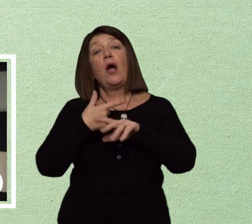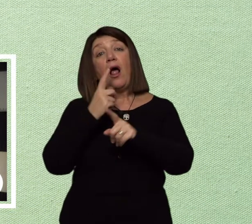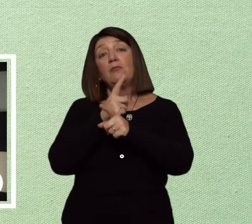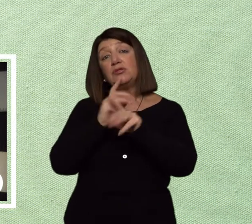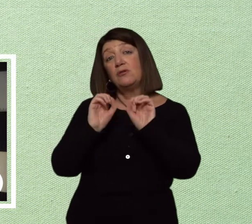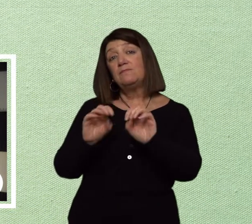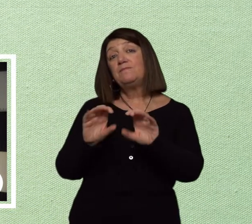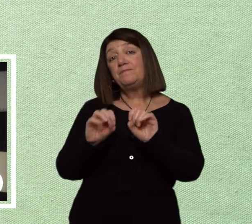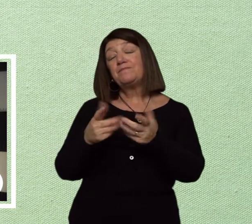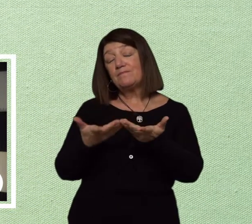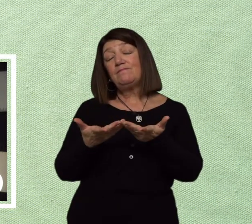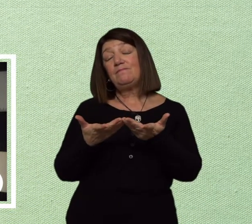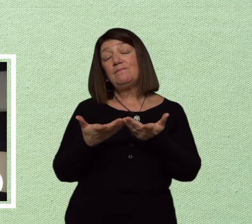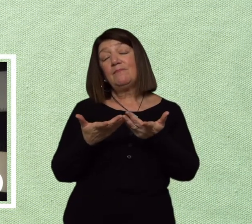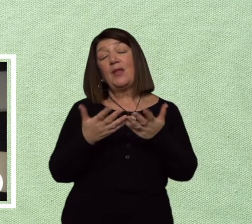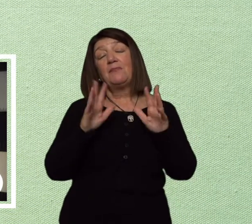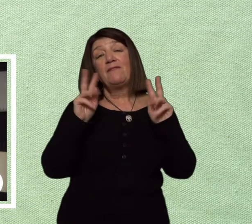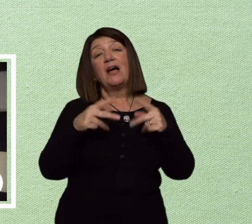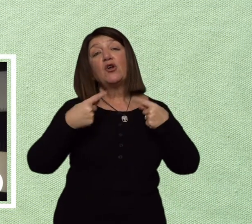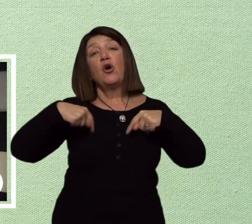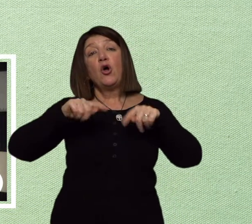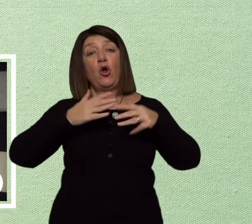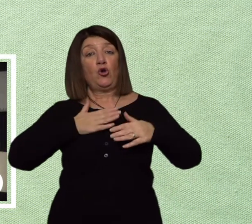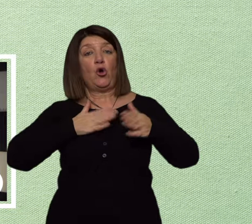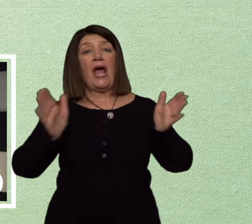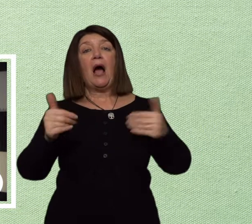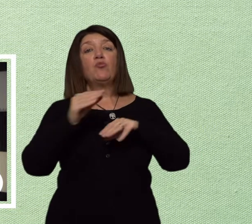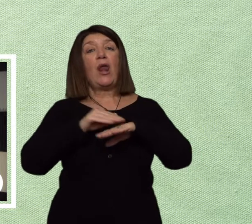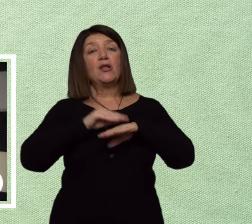un po' è che l'età media nel nostro ambulatorio, che comunque è un ambulatorio di primo livello ,